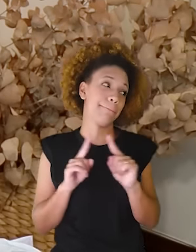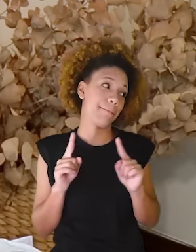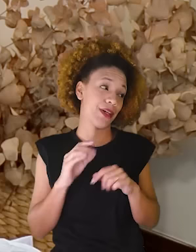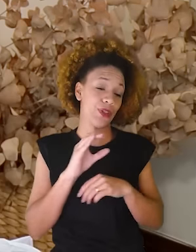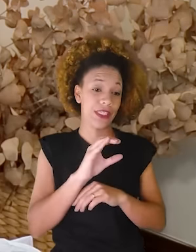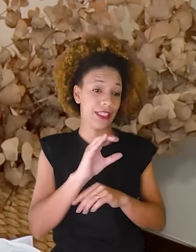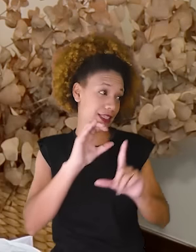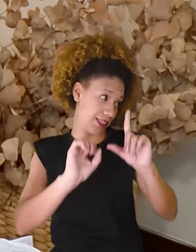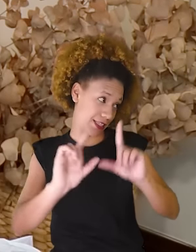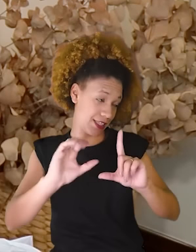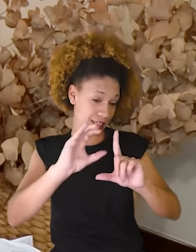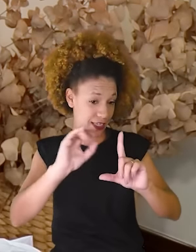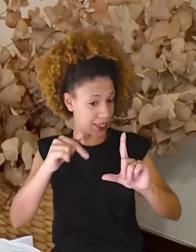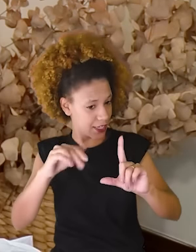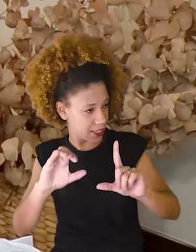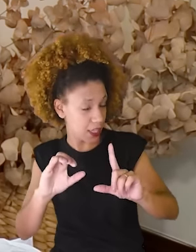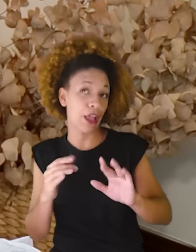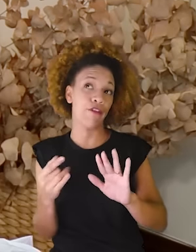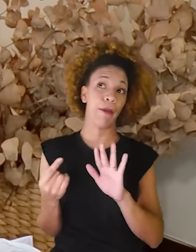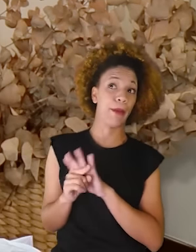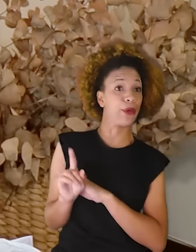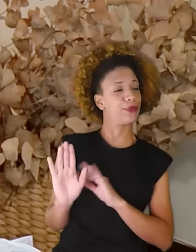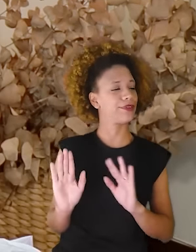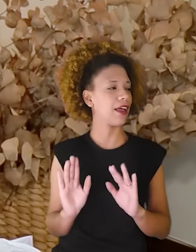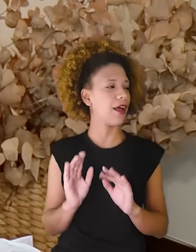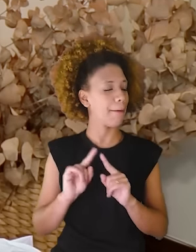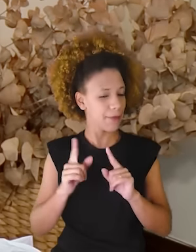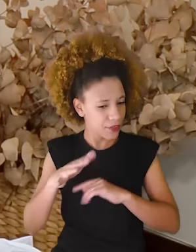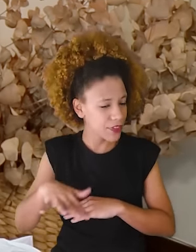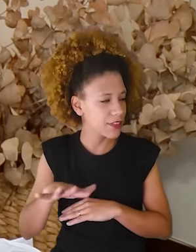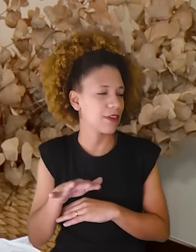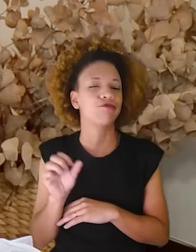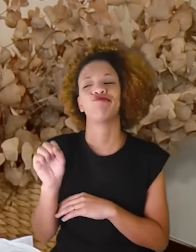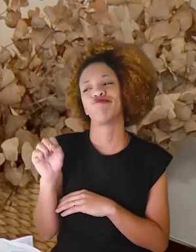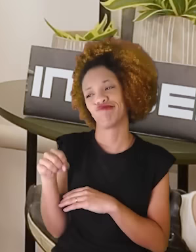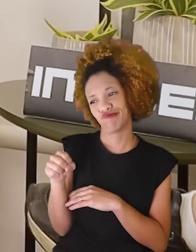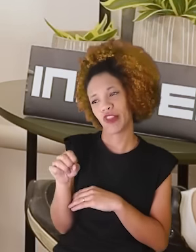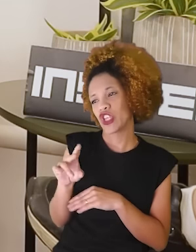eu era do CQC ah lá vem ele fazer a perguntinha você tá nesse lugar mas pesso pegam no que verem